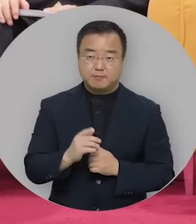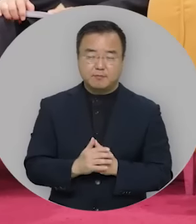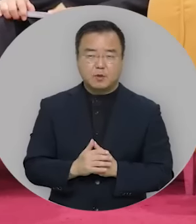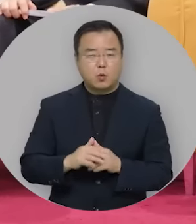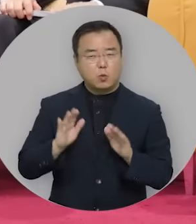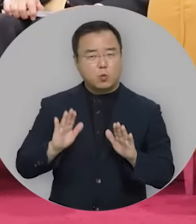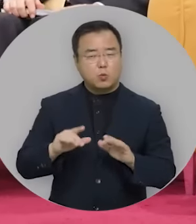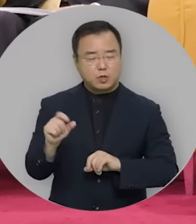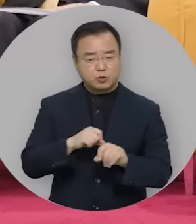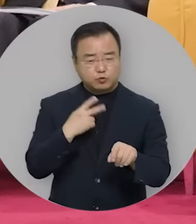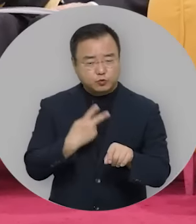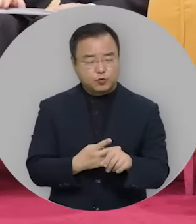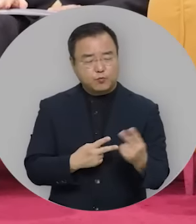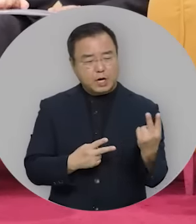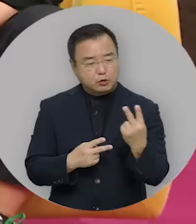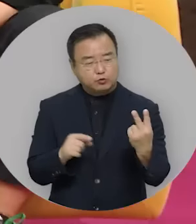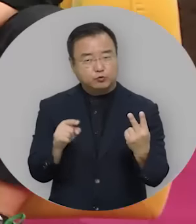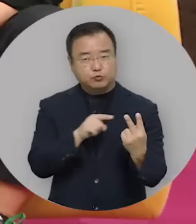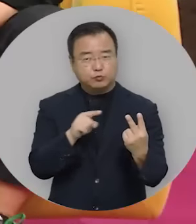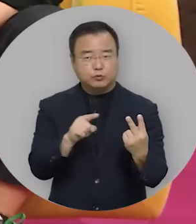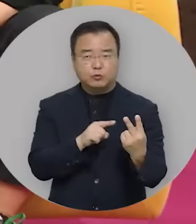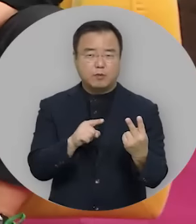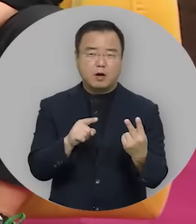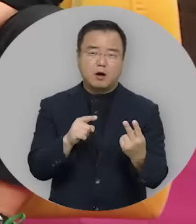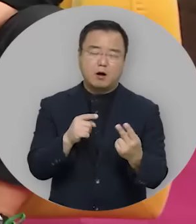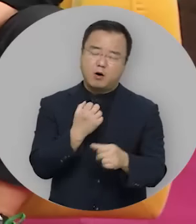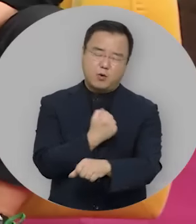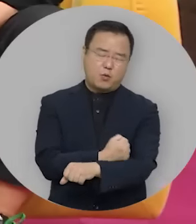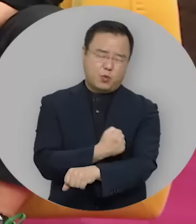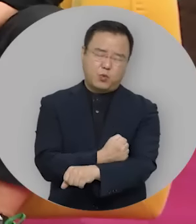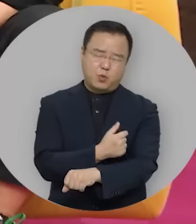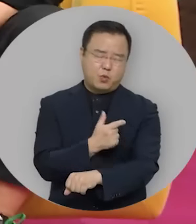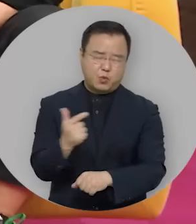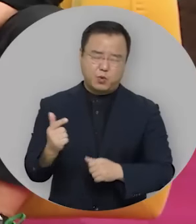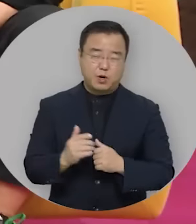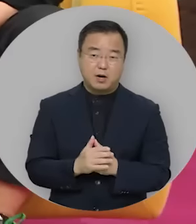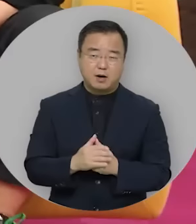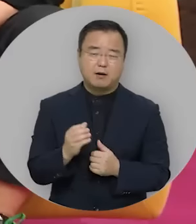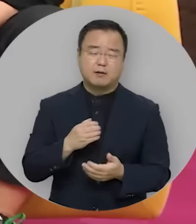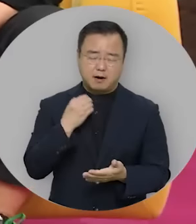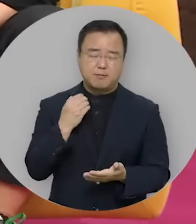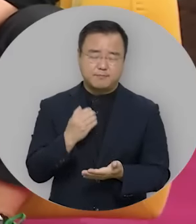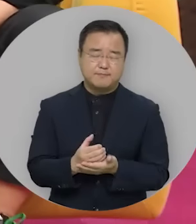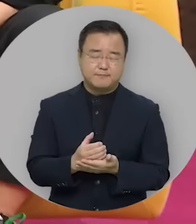오늘 사실 특수교사 두 분이 아주 정말 많이 노력하시는 것에 대해서 사실 감명받았고요.